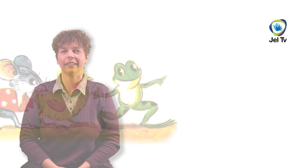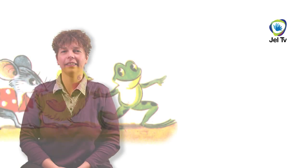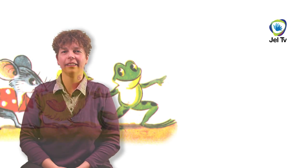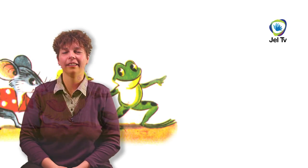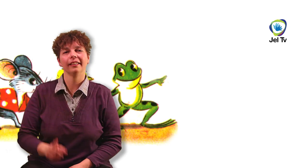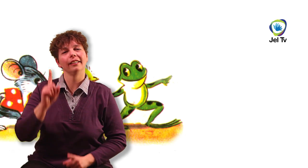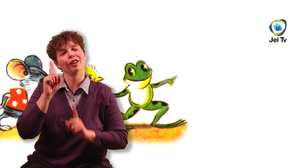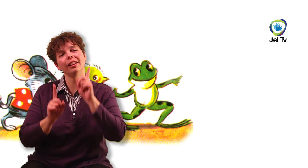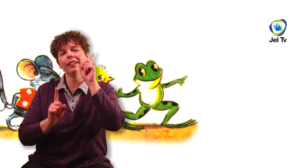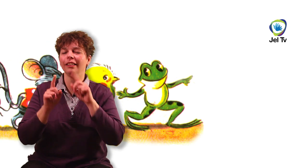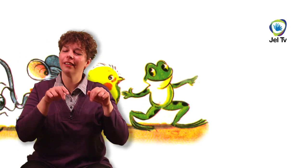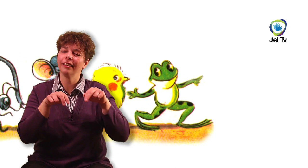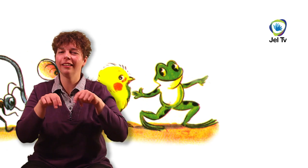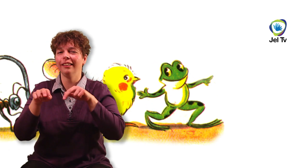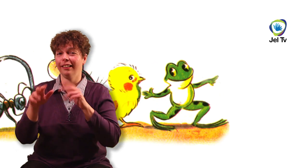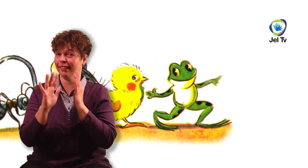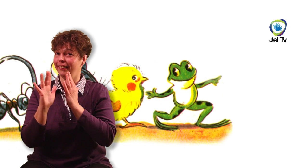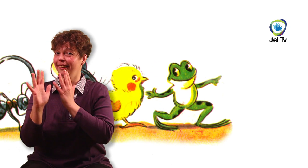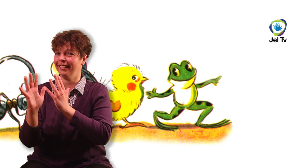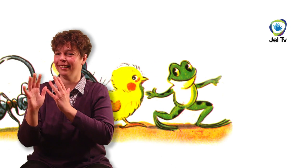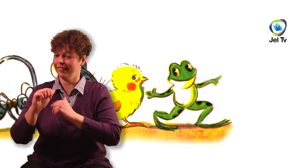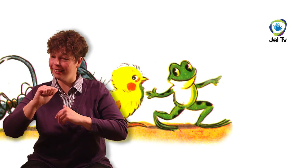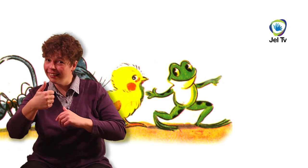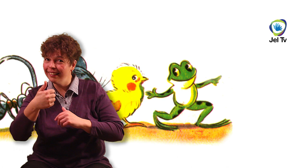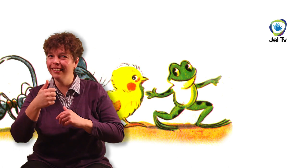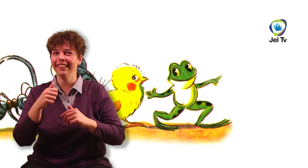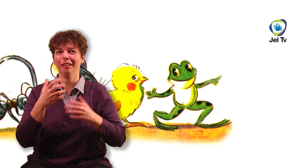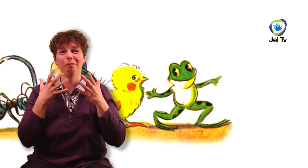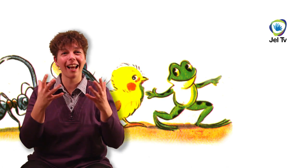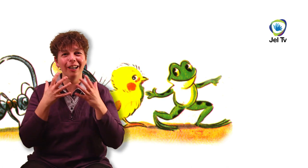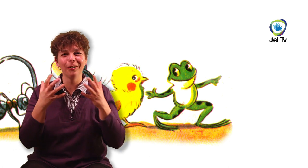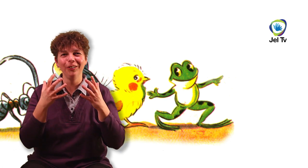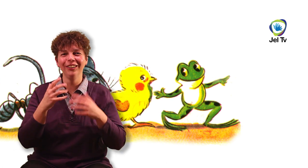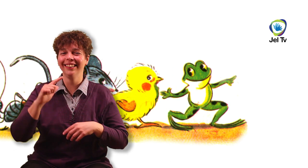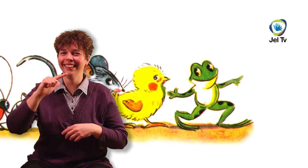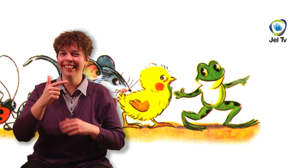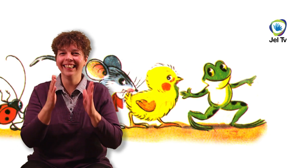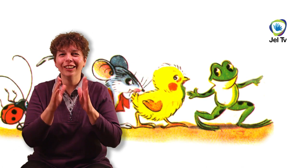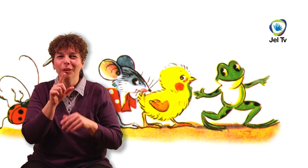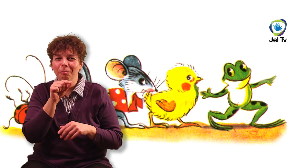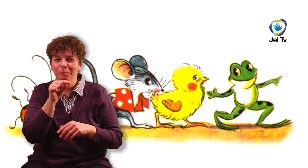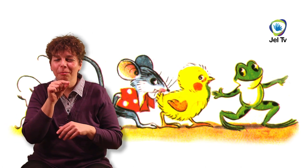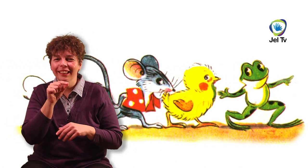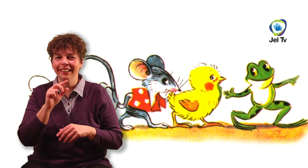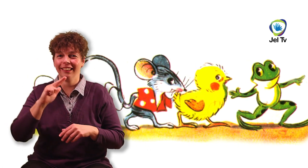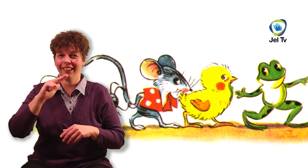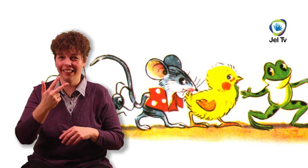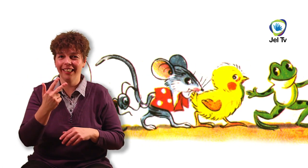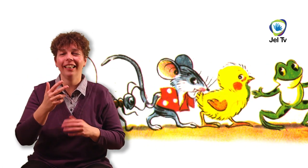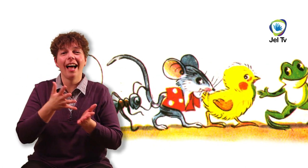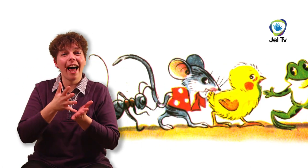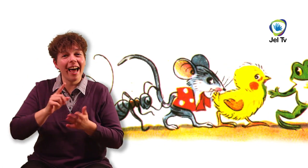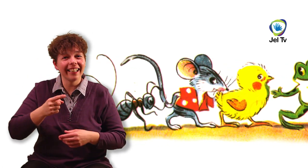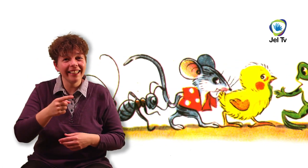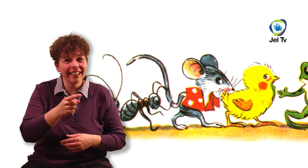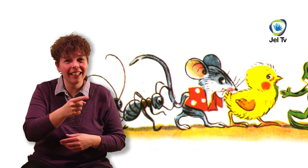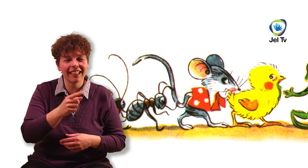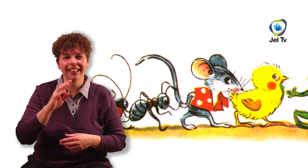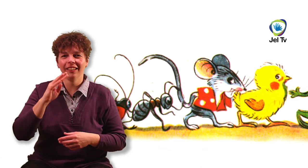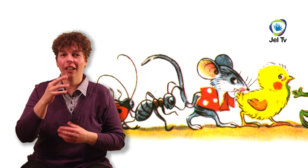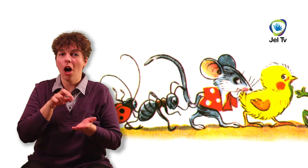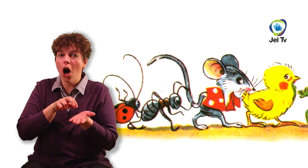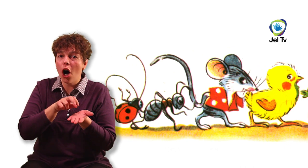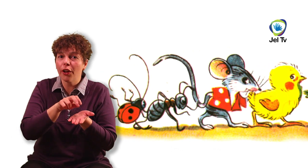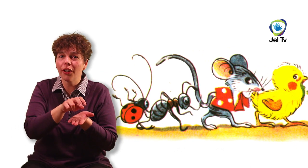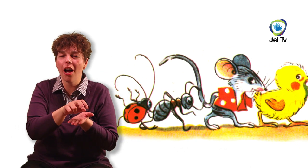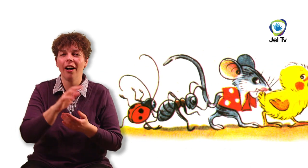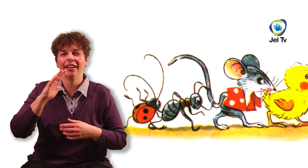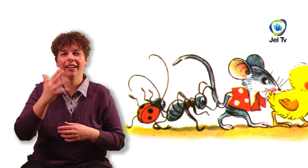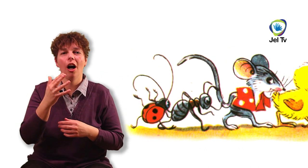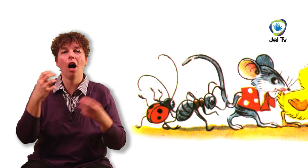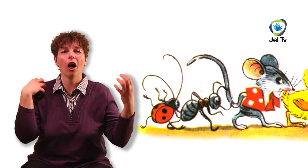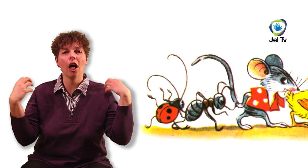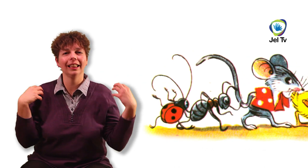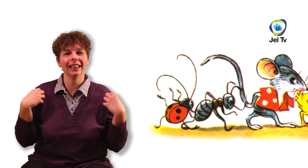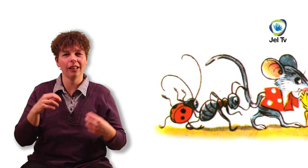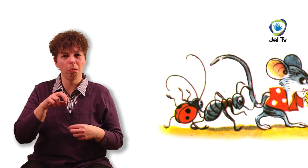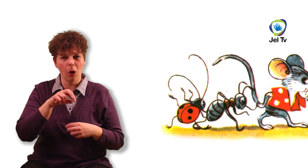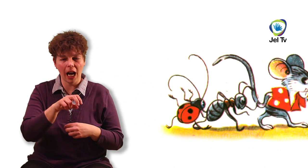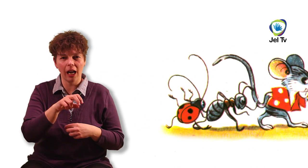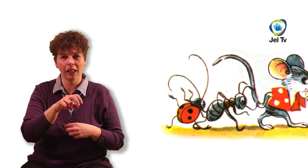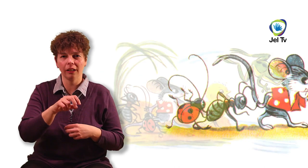Sétálni indult Brekus, Kispipi, Egérke, Hangyácska és Katicabogárka.